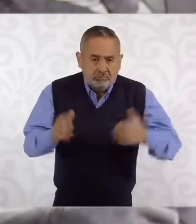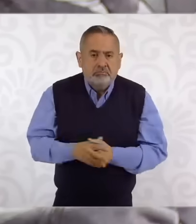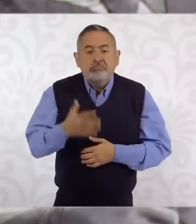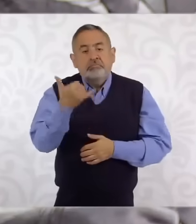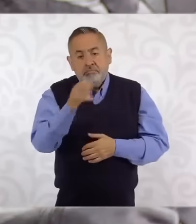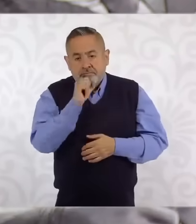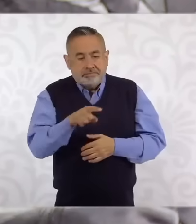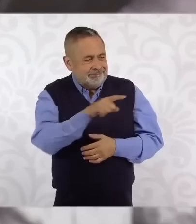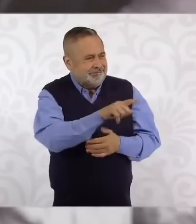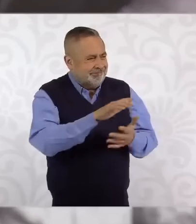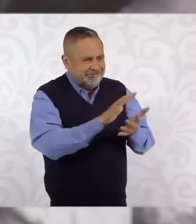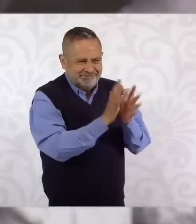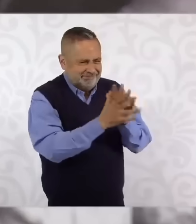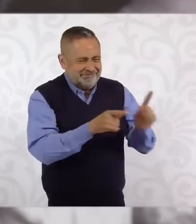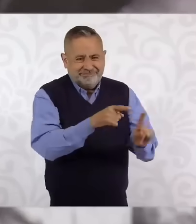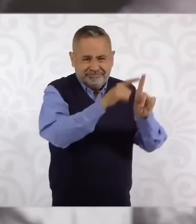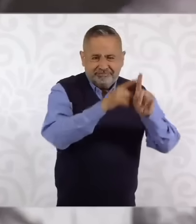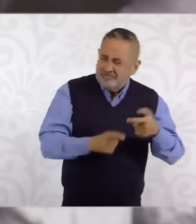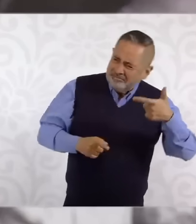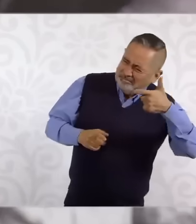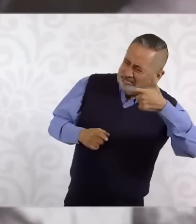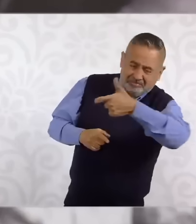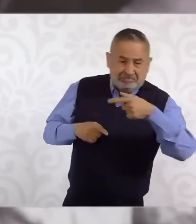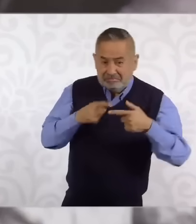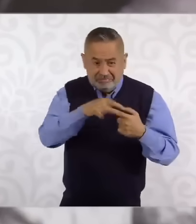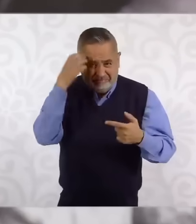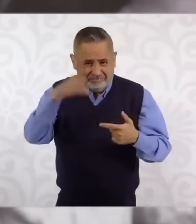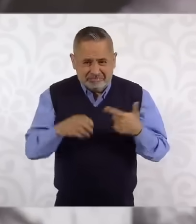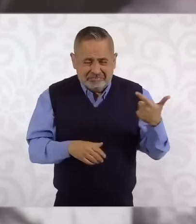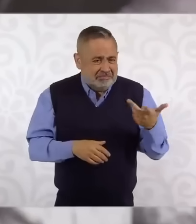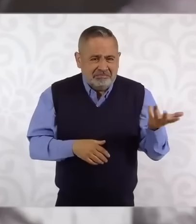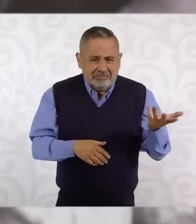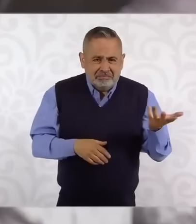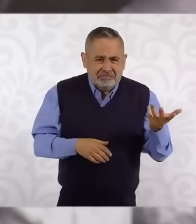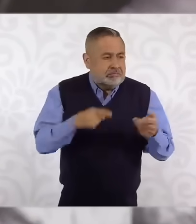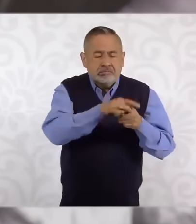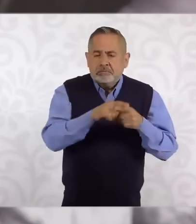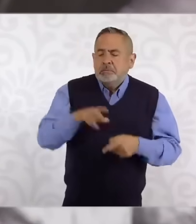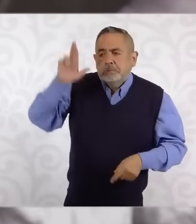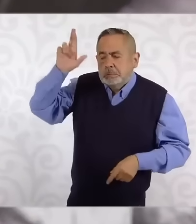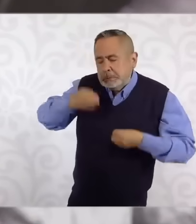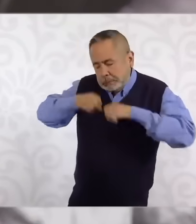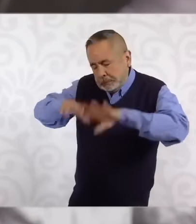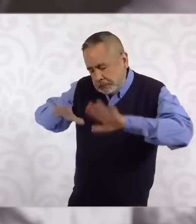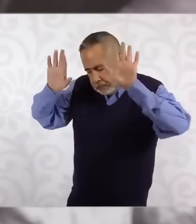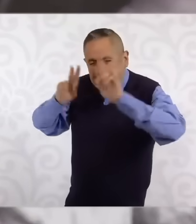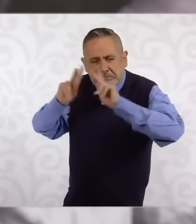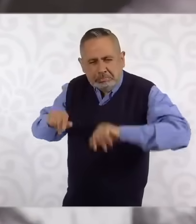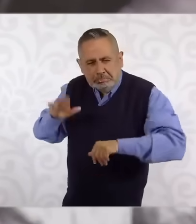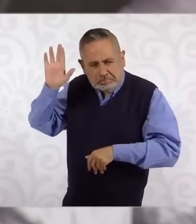de este delincuente, es evidente que era poco probable que él se entregara. Llevaban